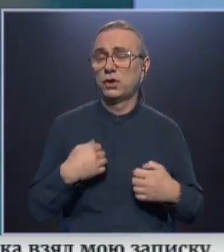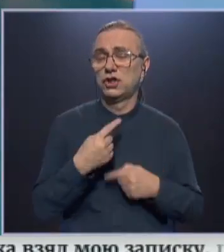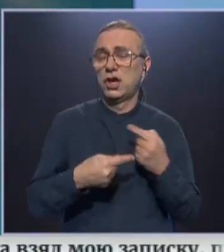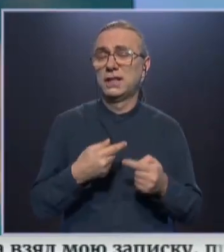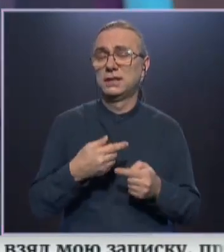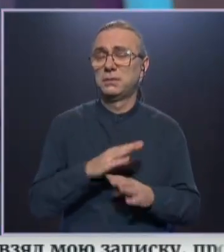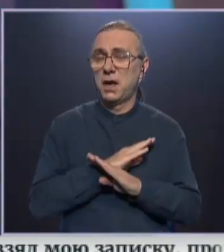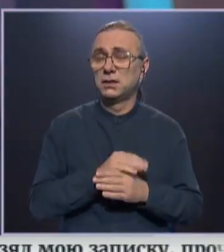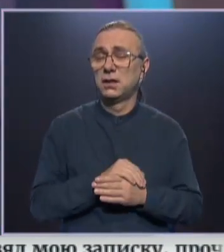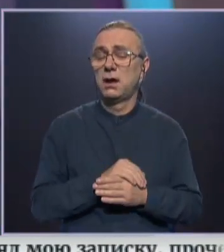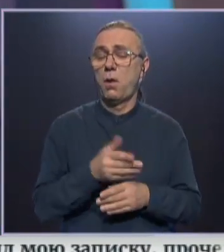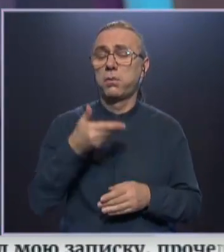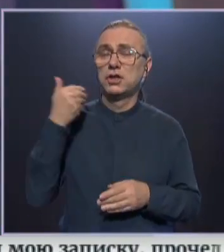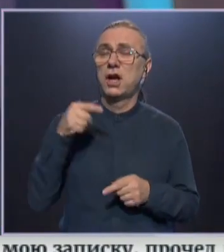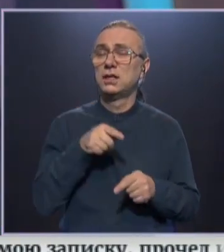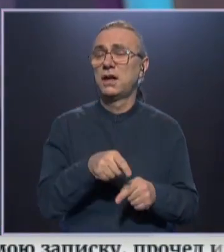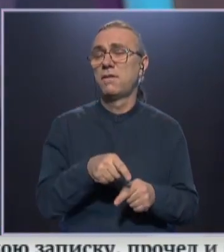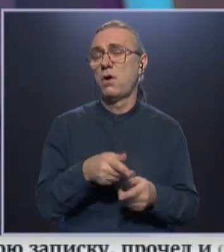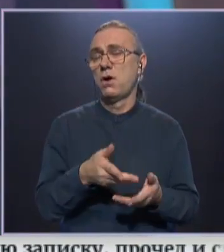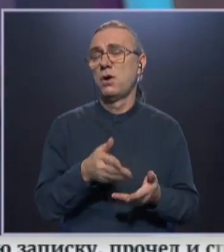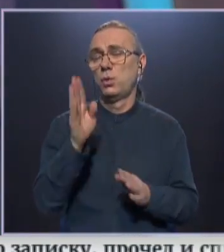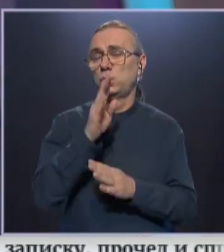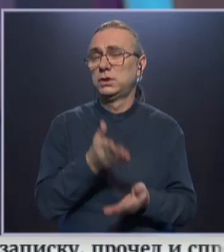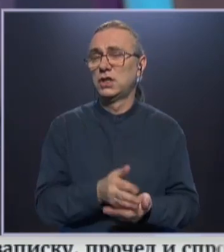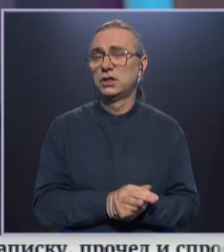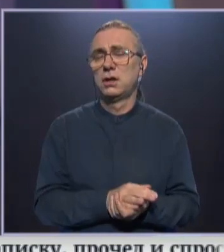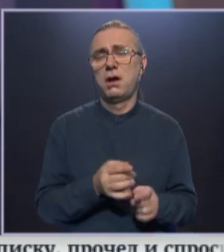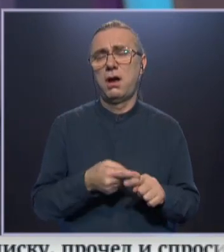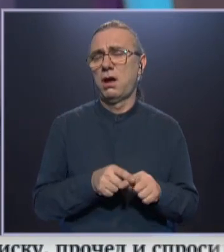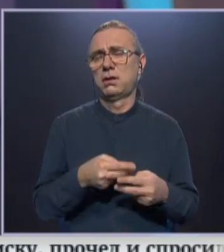его участь Никаким образом это не сравнивается с убийством